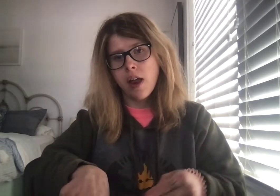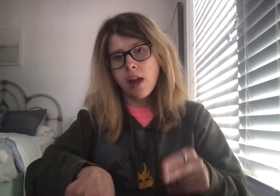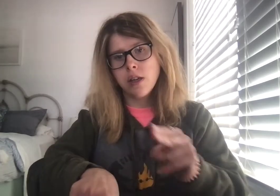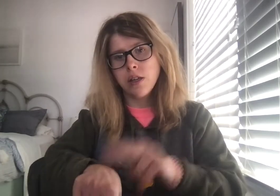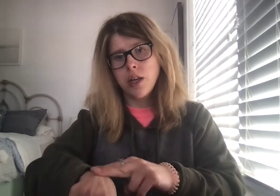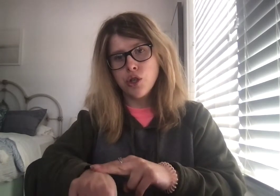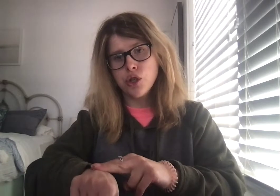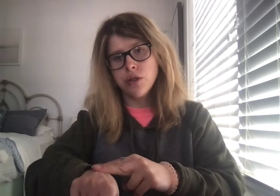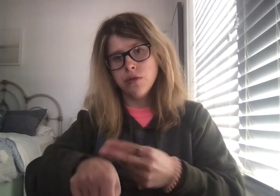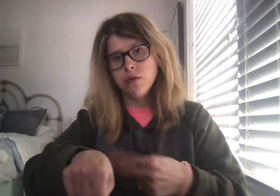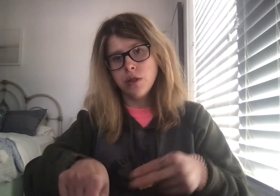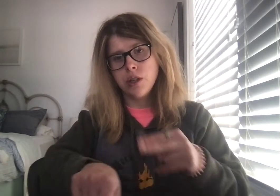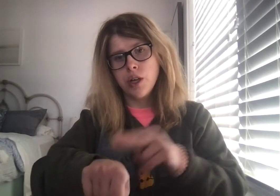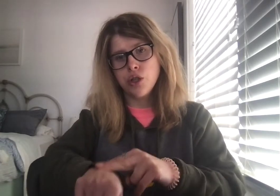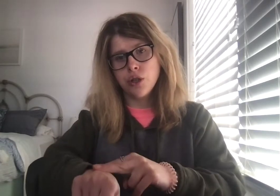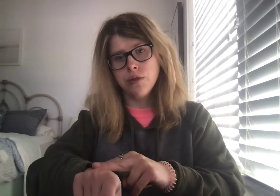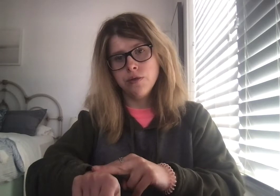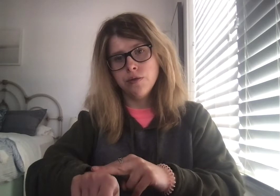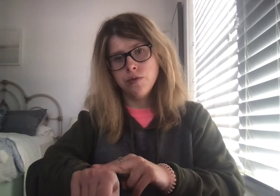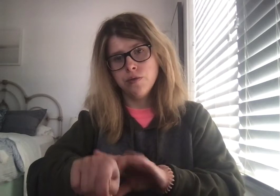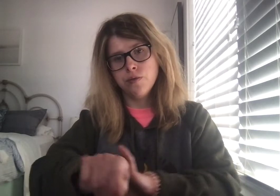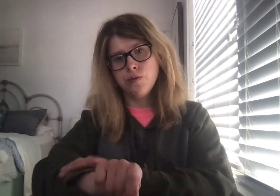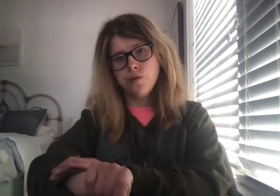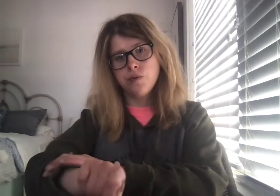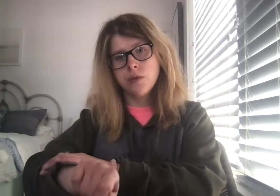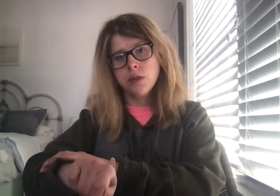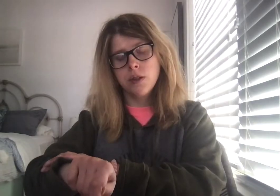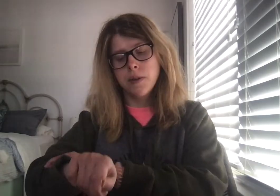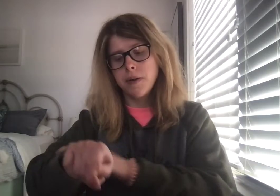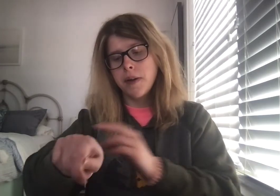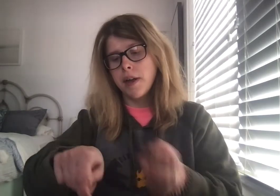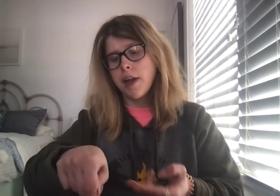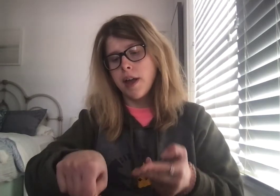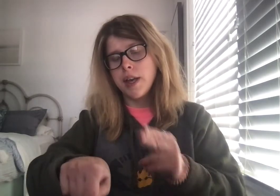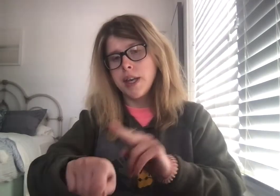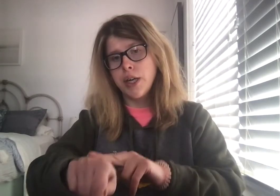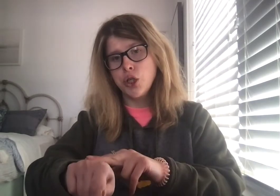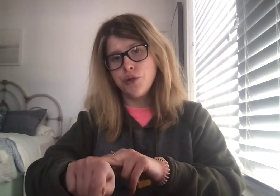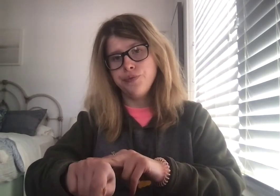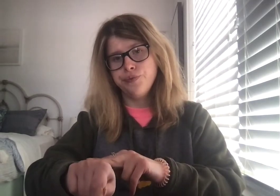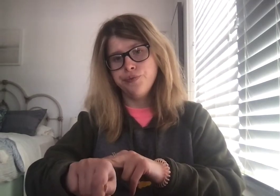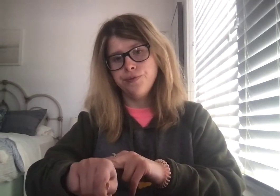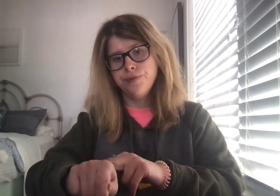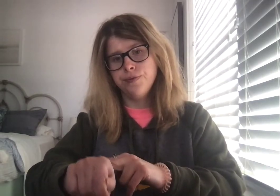Nature